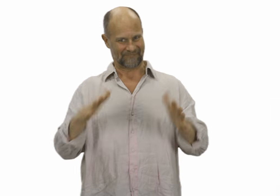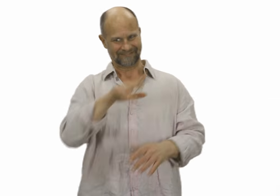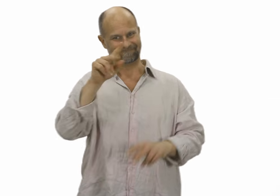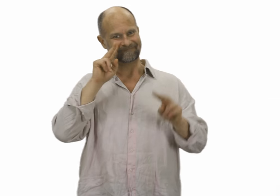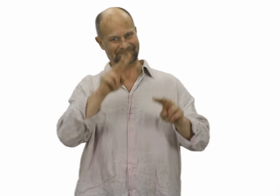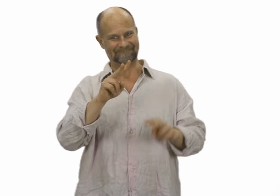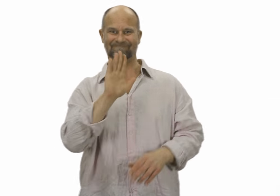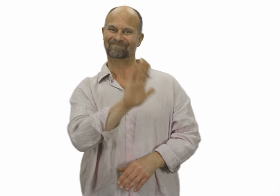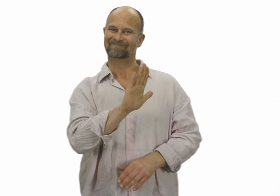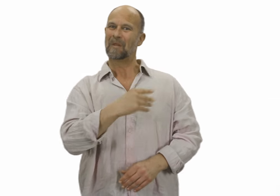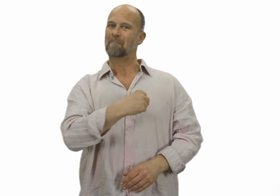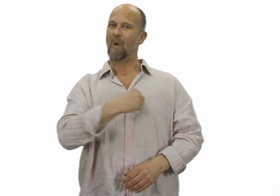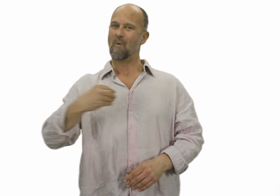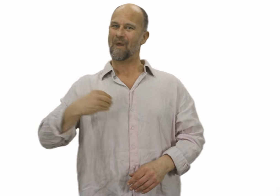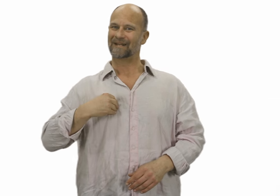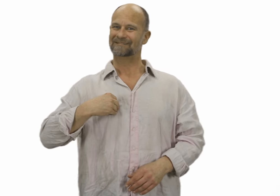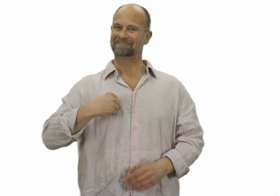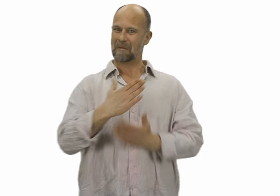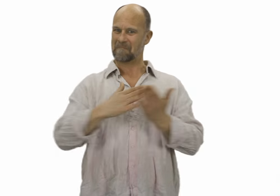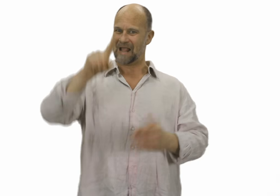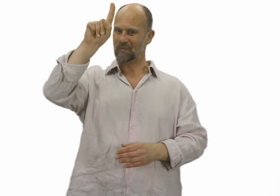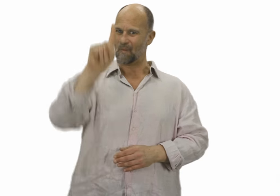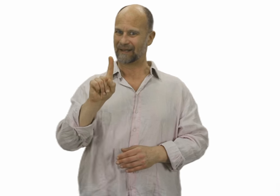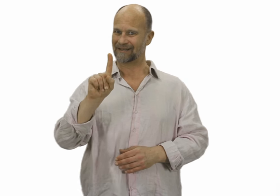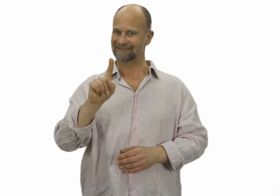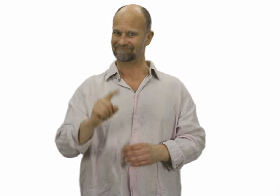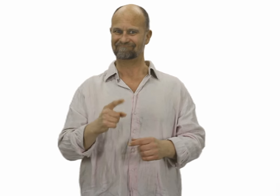Was Ihr eben gesehen habt, war der erste Teil meiner Polen-Erlebnisse.